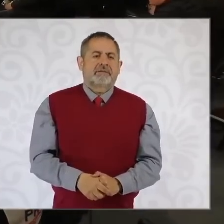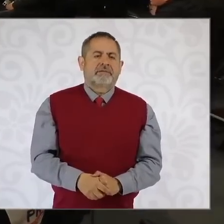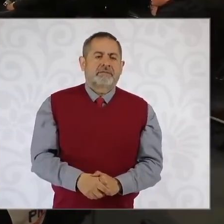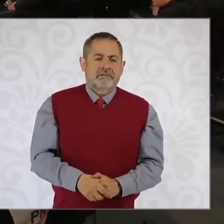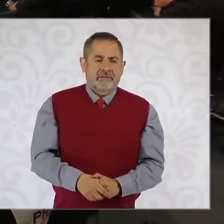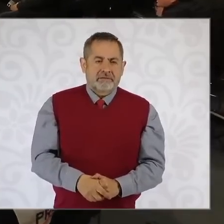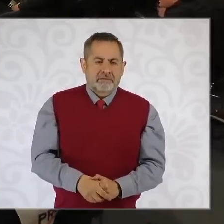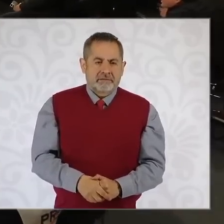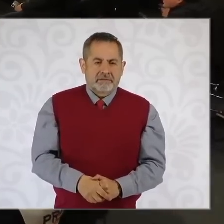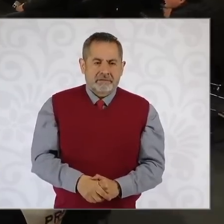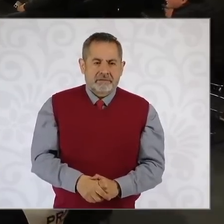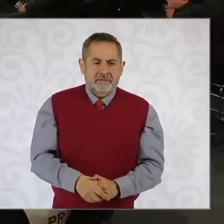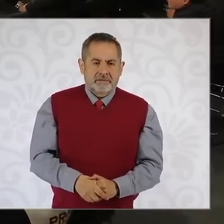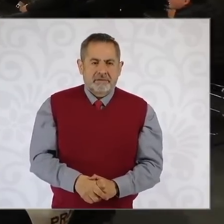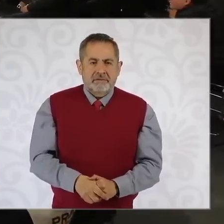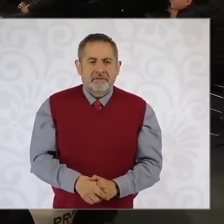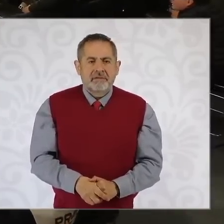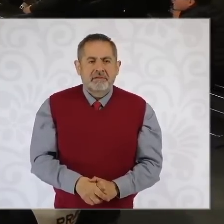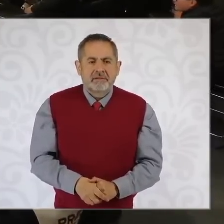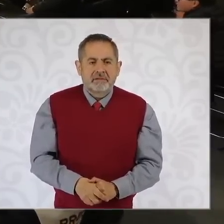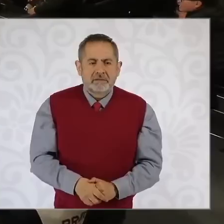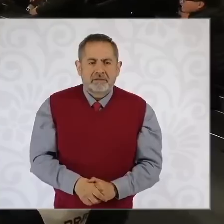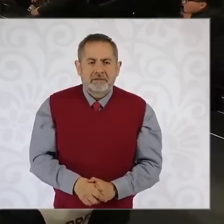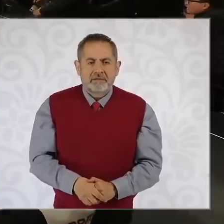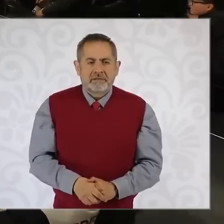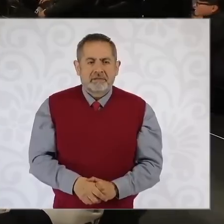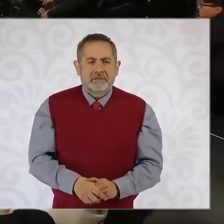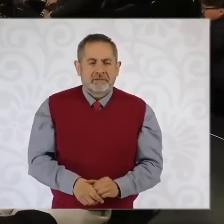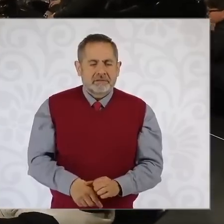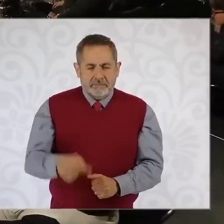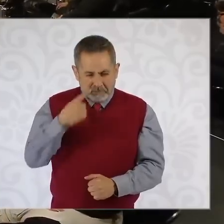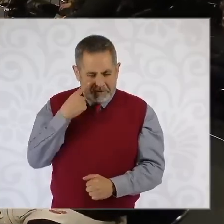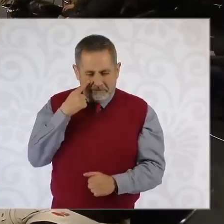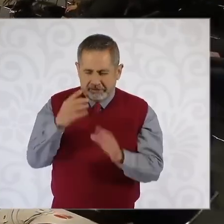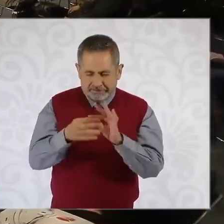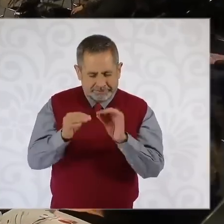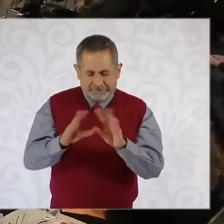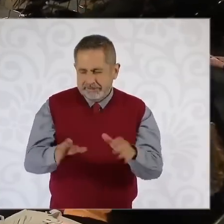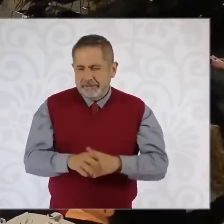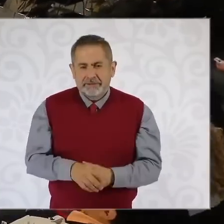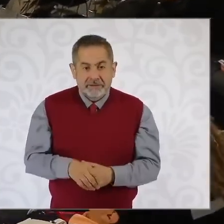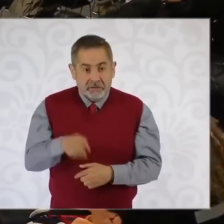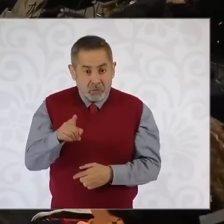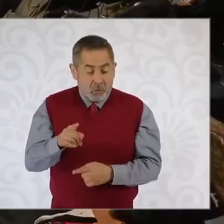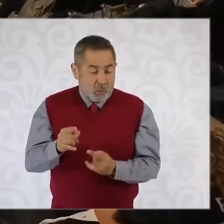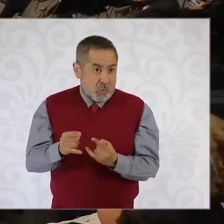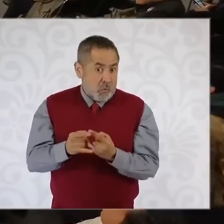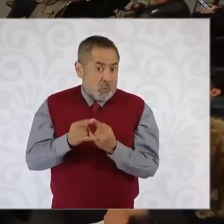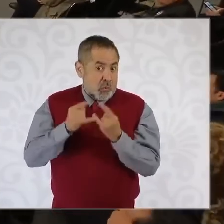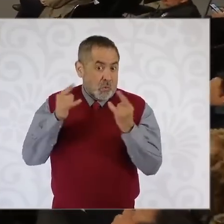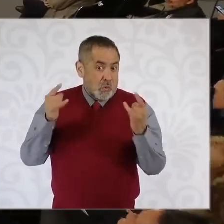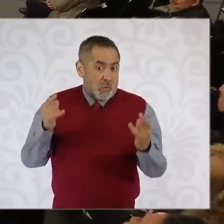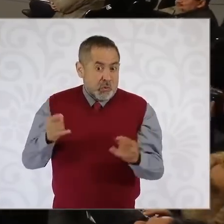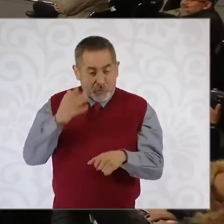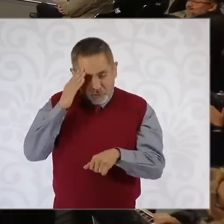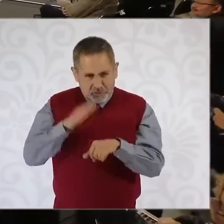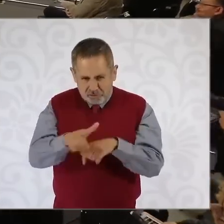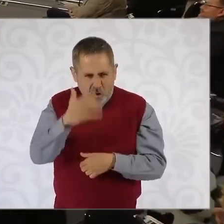miren este es el nada más para que esto es histórico eh No sé si conocen este